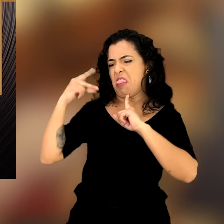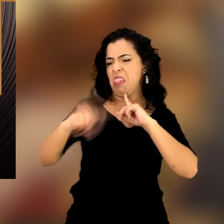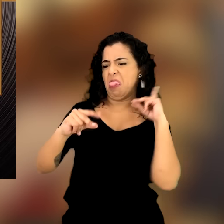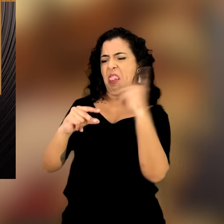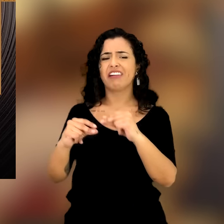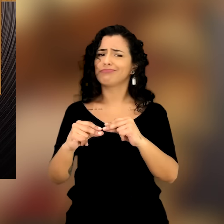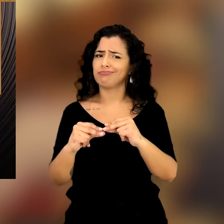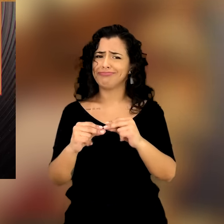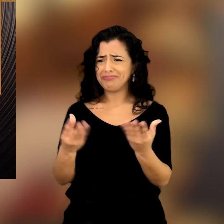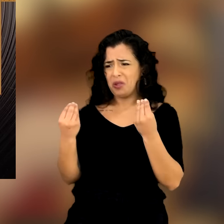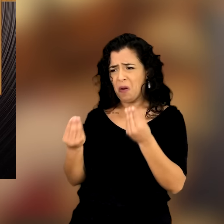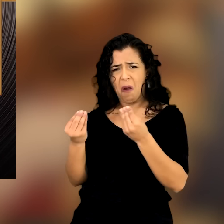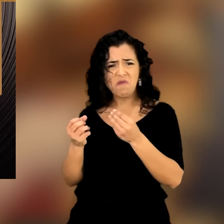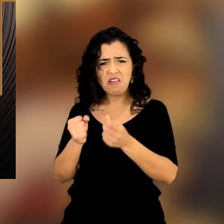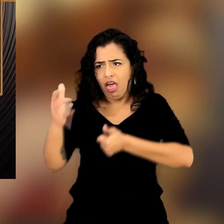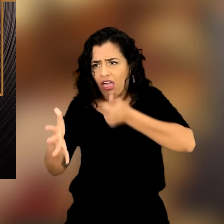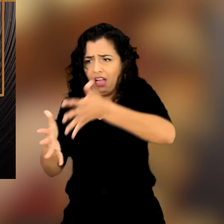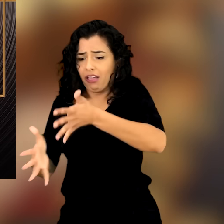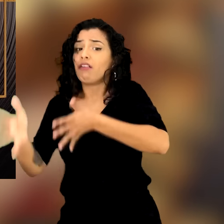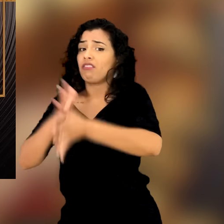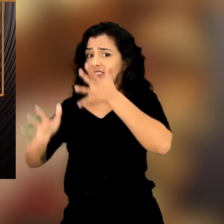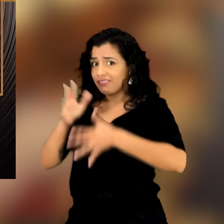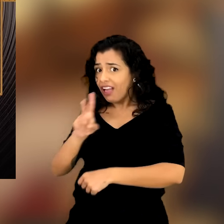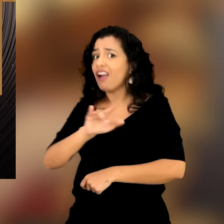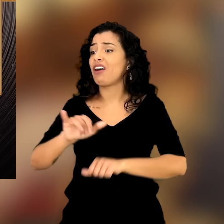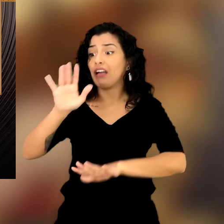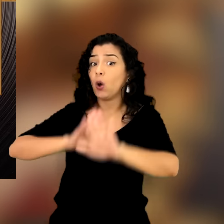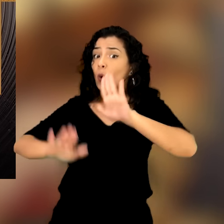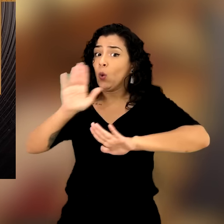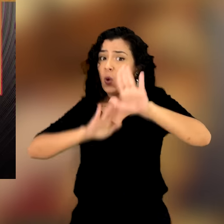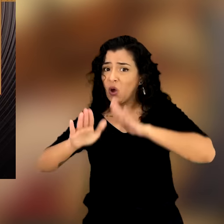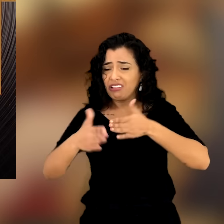Inconsequente, reacionário reviravolta Sua escolta não é blindada pra revolta